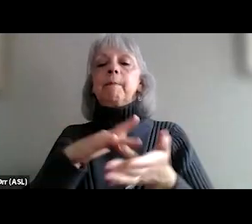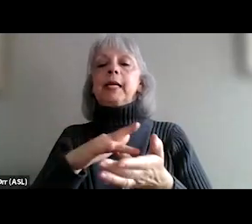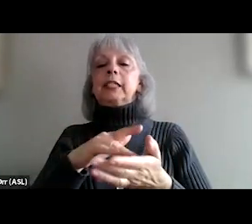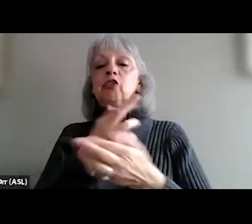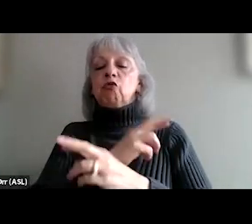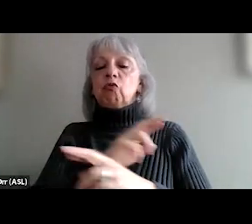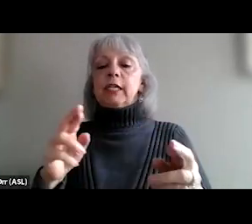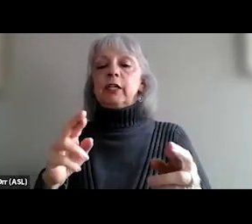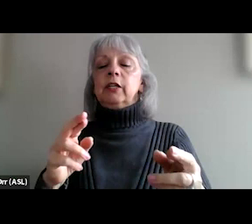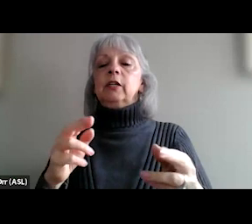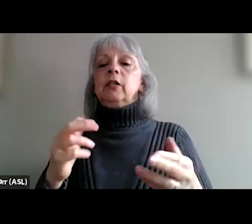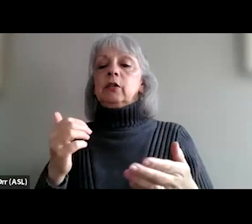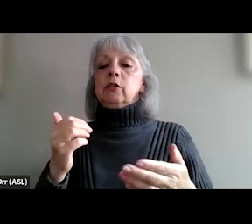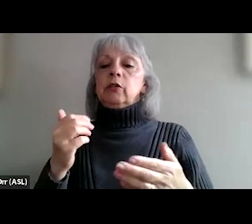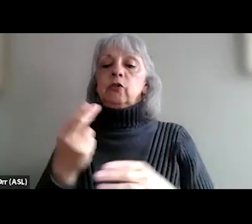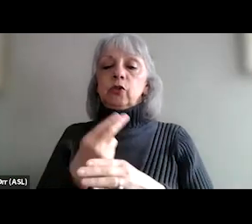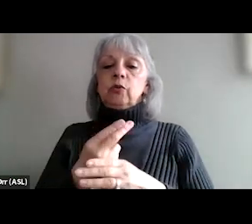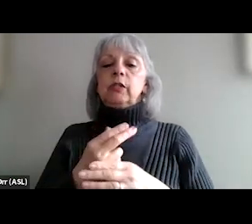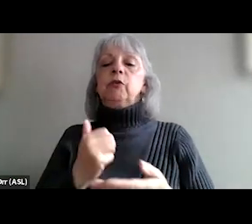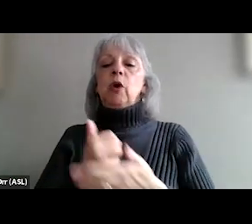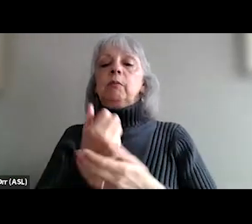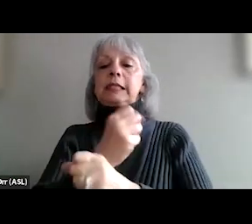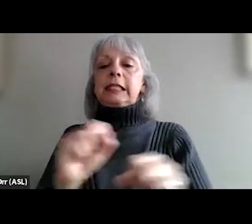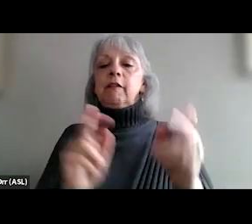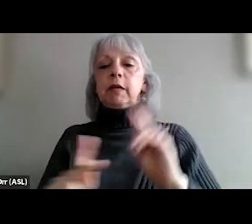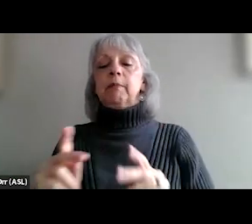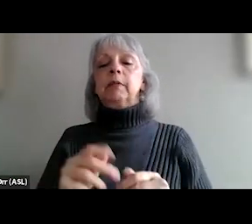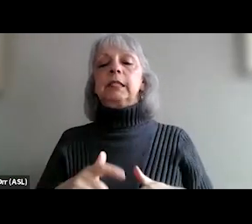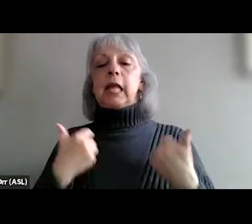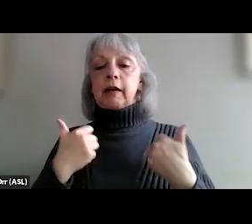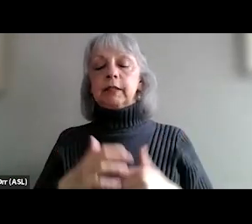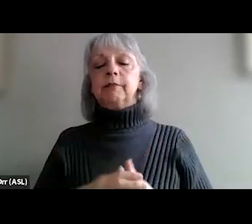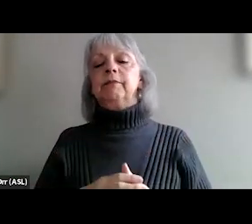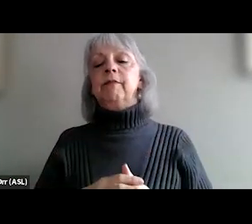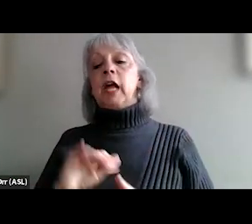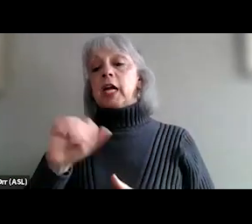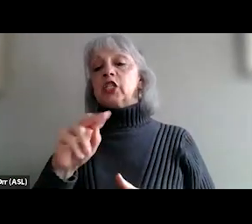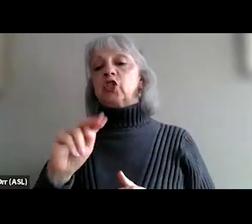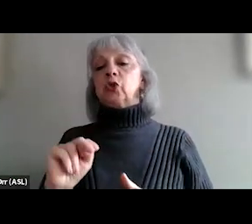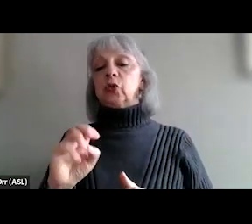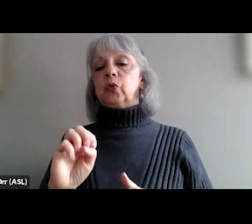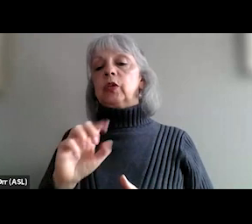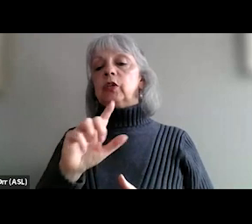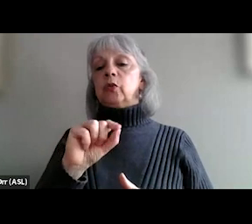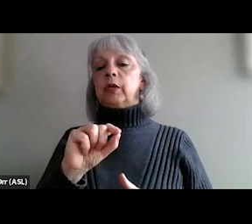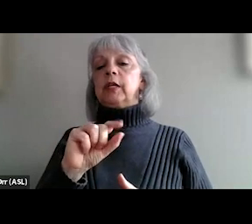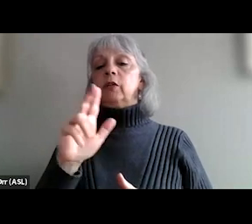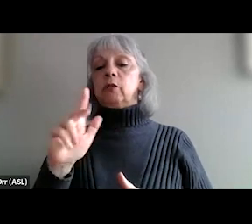y que las personas estén preparadas para usarlos. En junio de 2023, organicé una mesa redonda